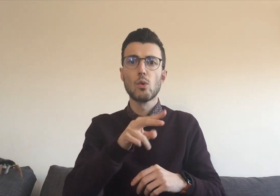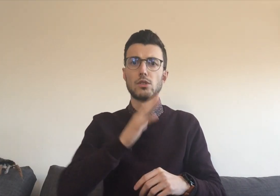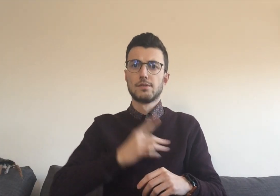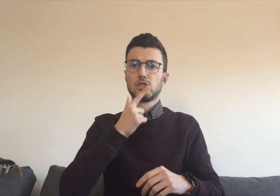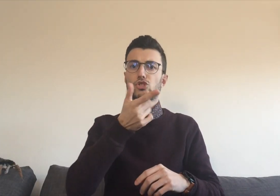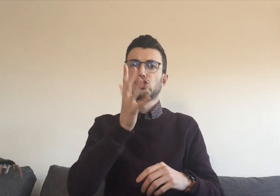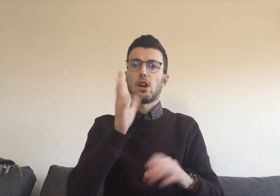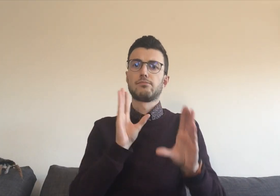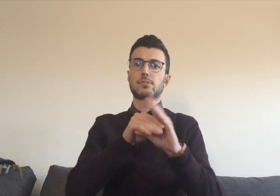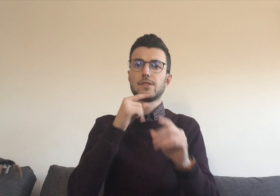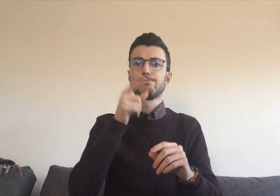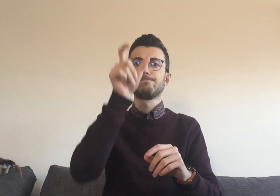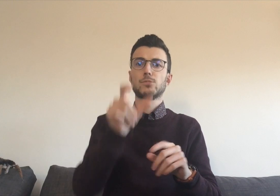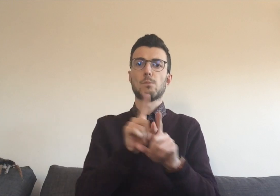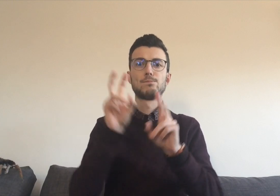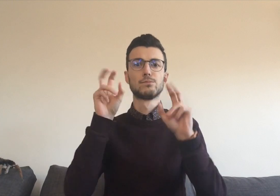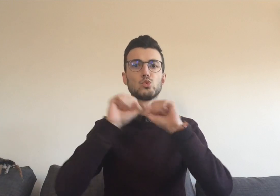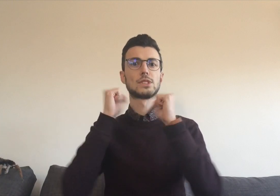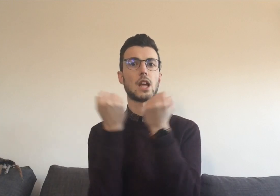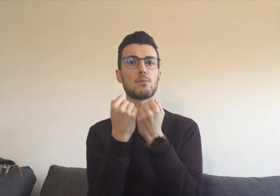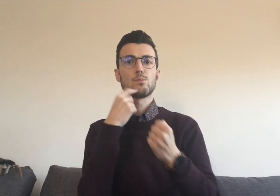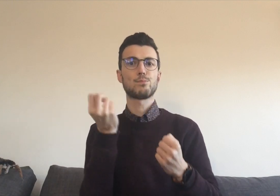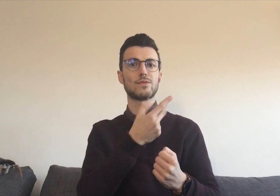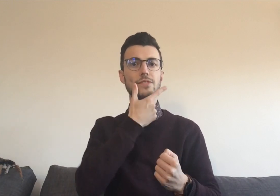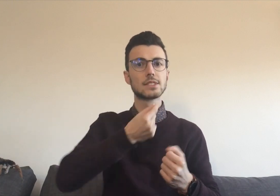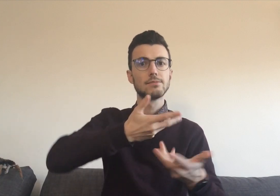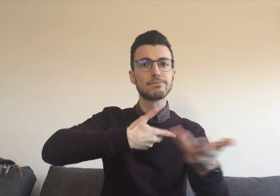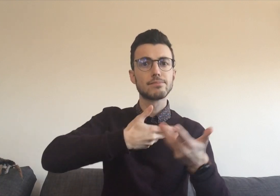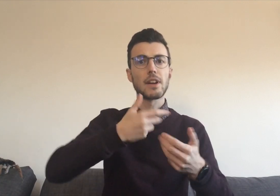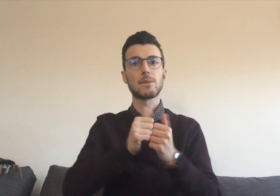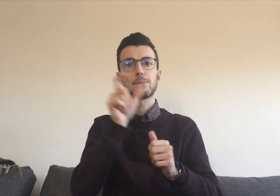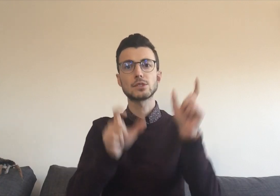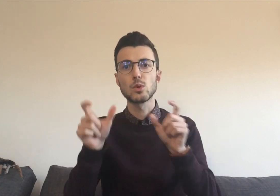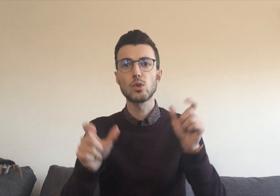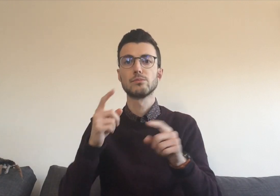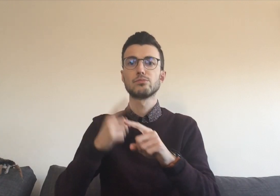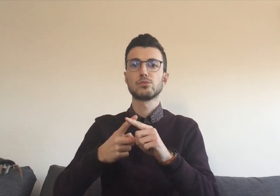que tu es sociable, que tu peux plus facilement interagir avec d'autres personnes,